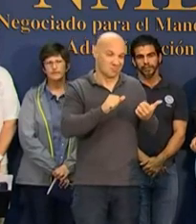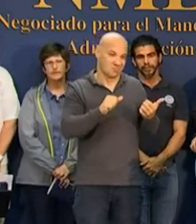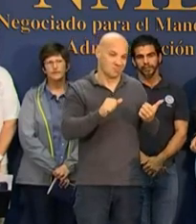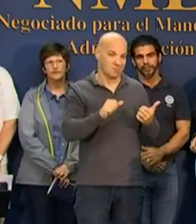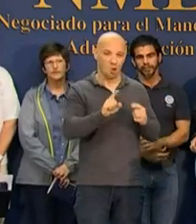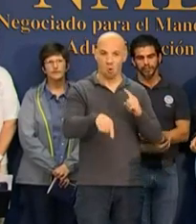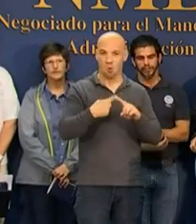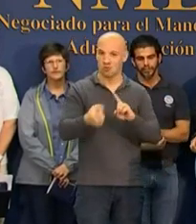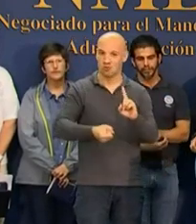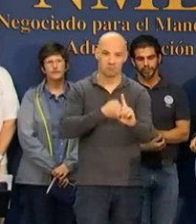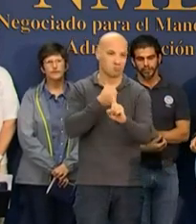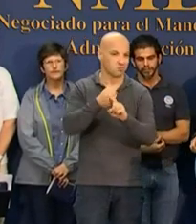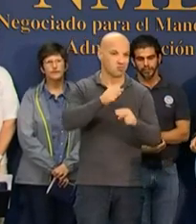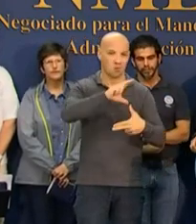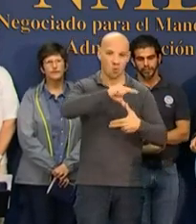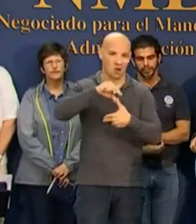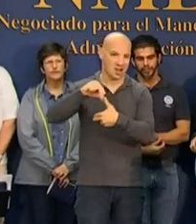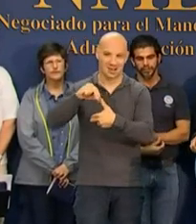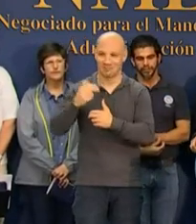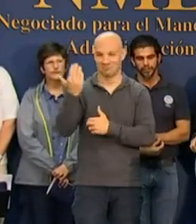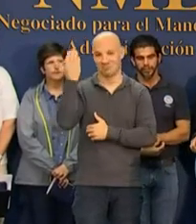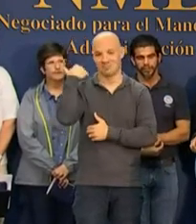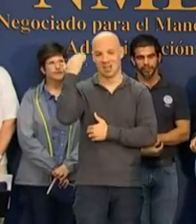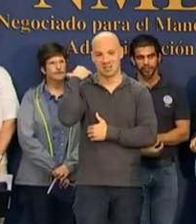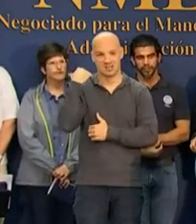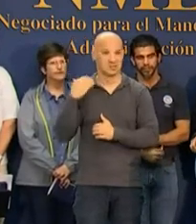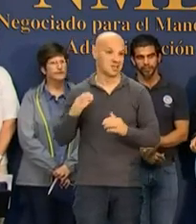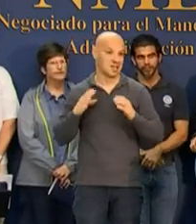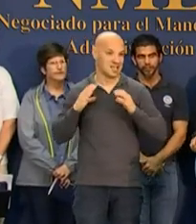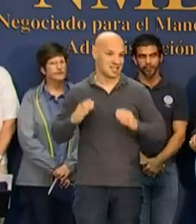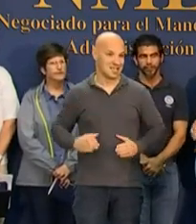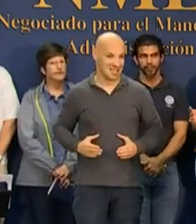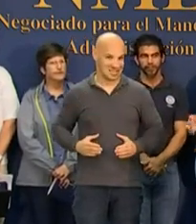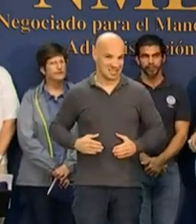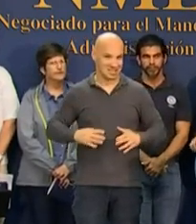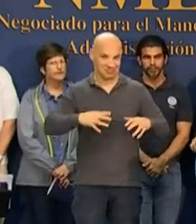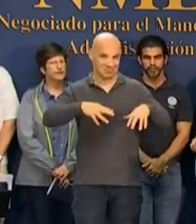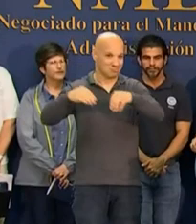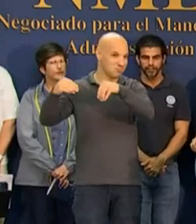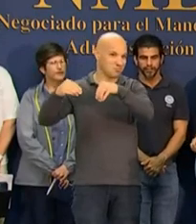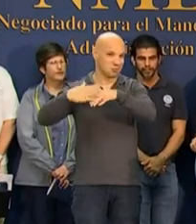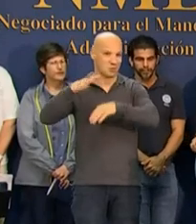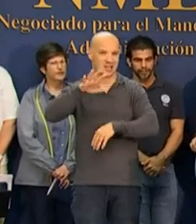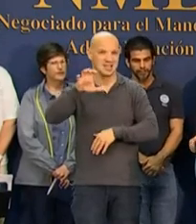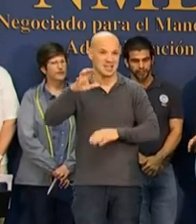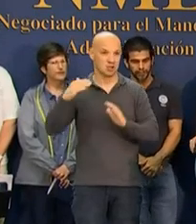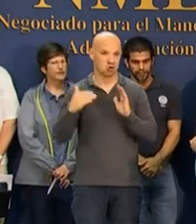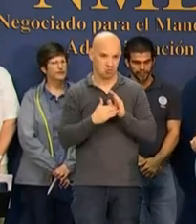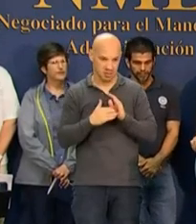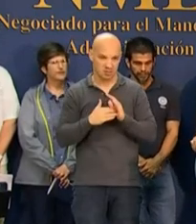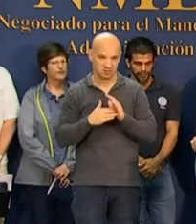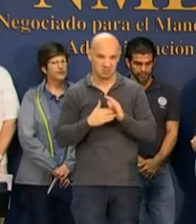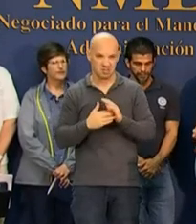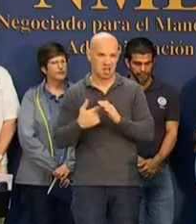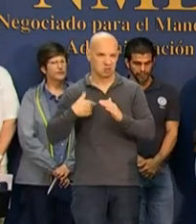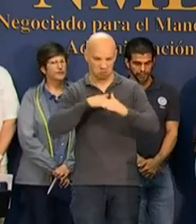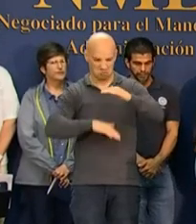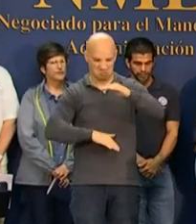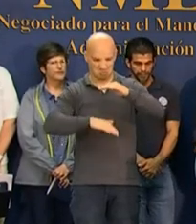CON LA RED ELÉCTRICA.